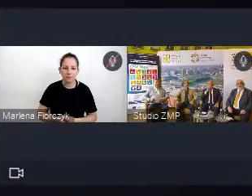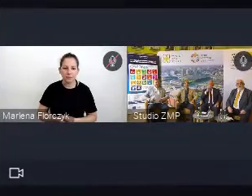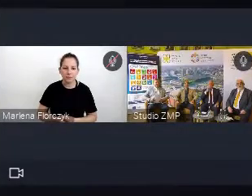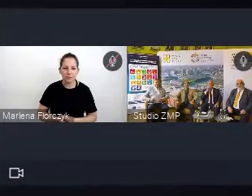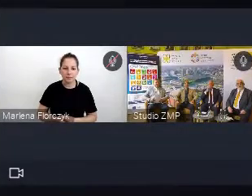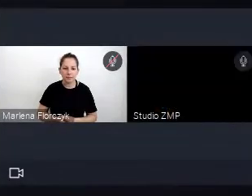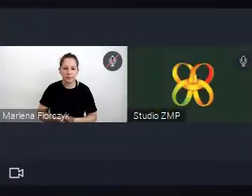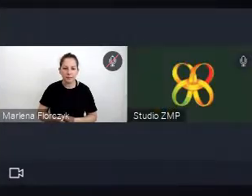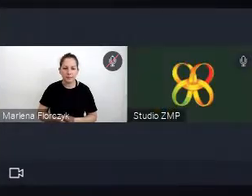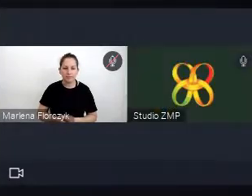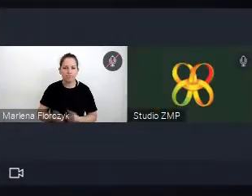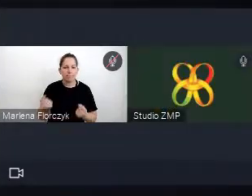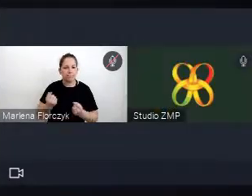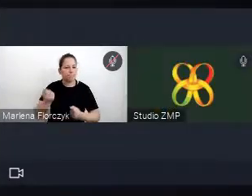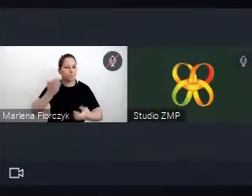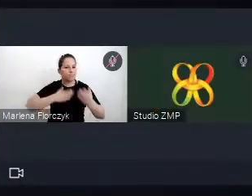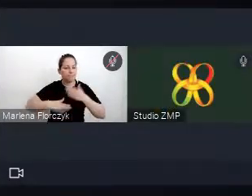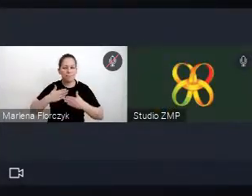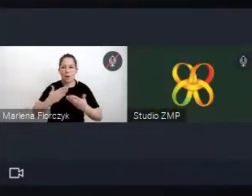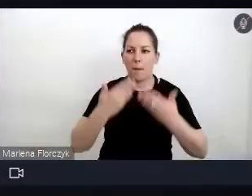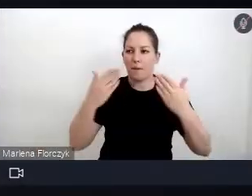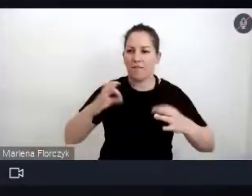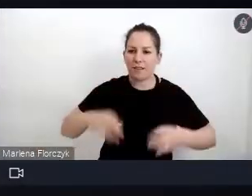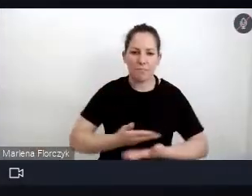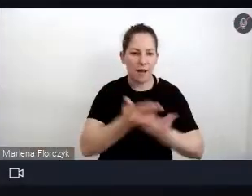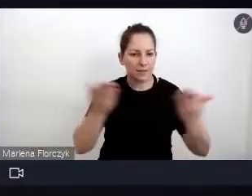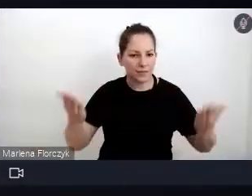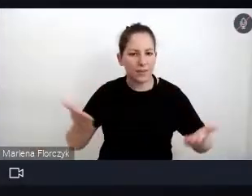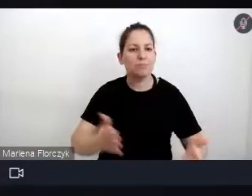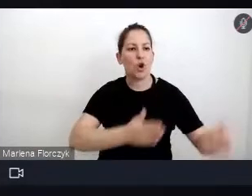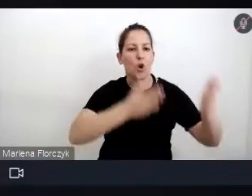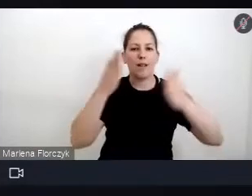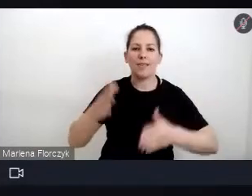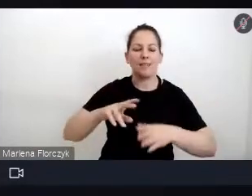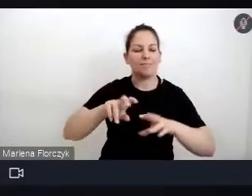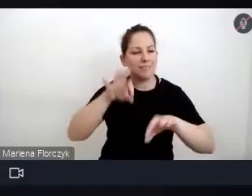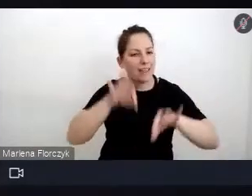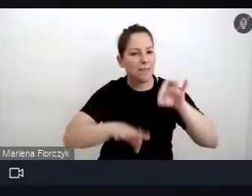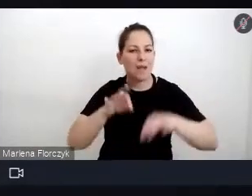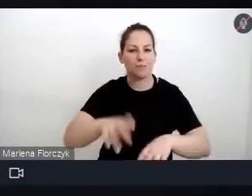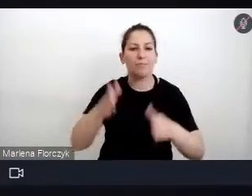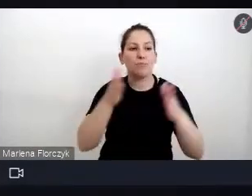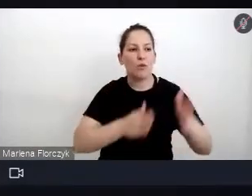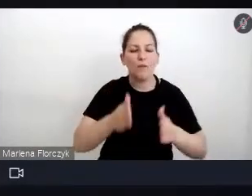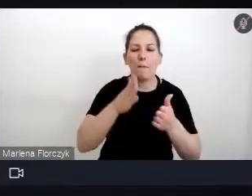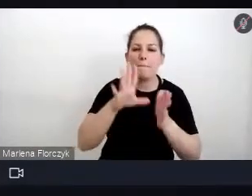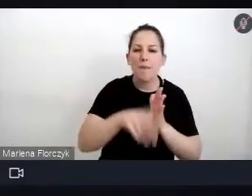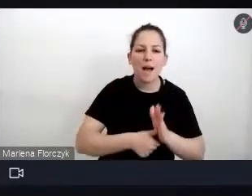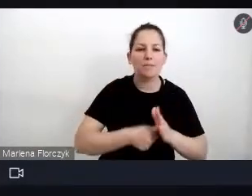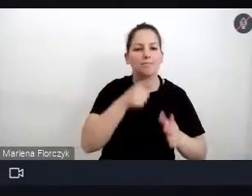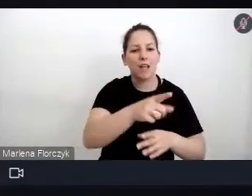Jest mi niezmiernie miło powitać państwa i otworzyć kolejne już seminarium z cyklu "Przygotowanie miast do WUF11".